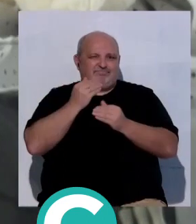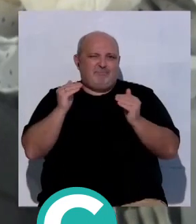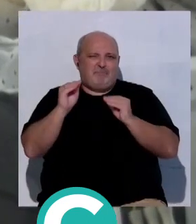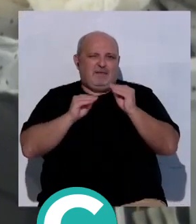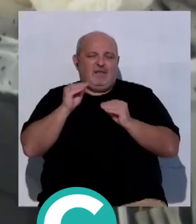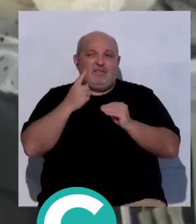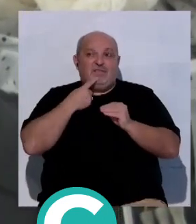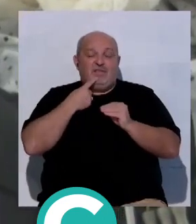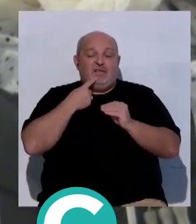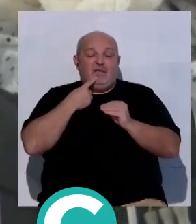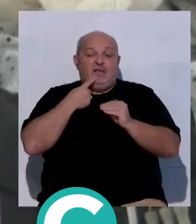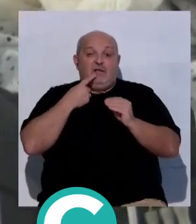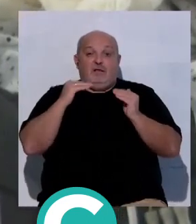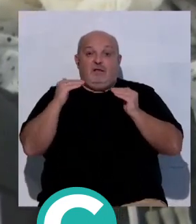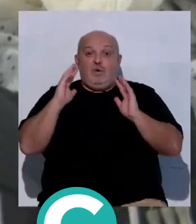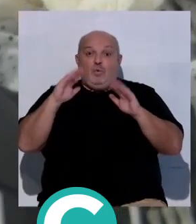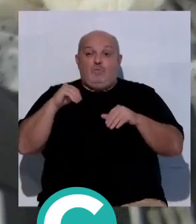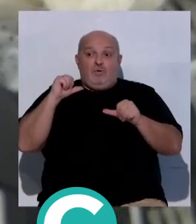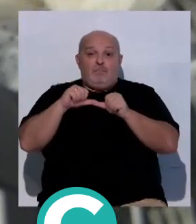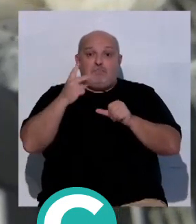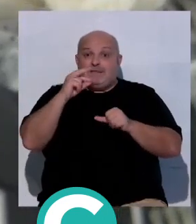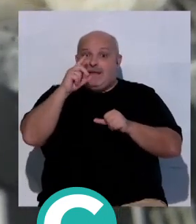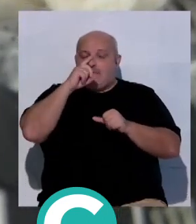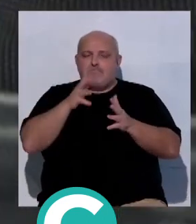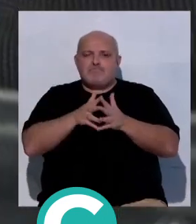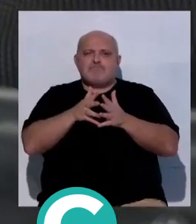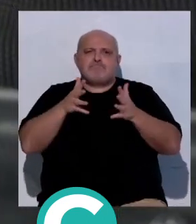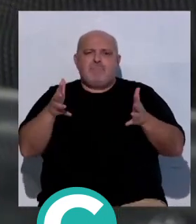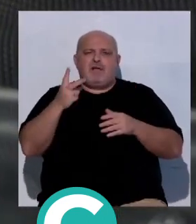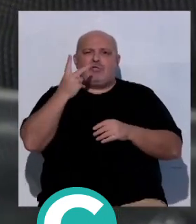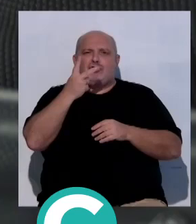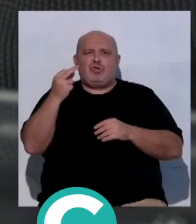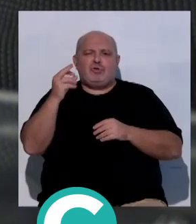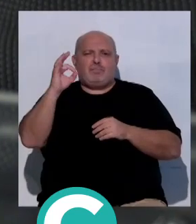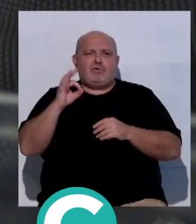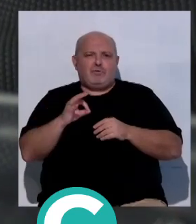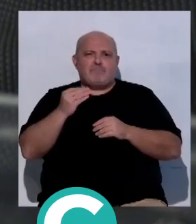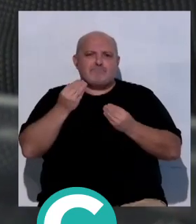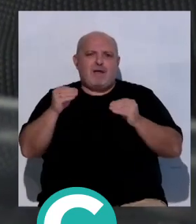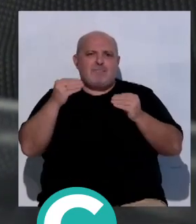apunta además que Durante los últimos 20 años ha aumentado en más de un 2% el número de nacimientos